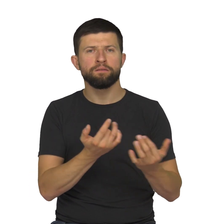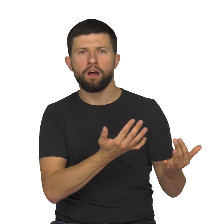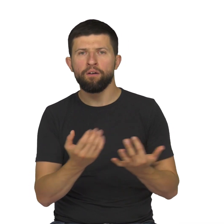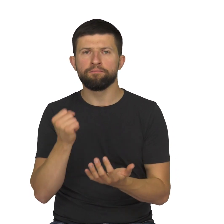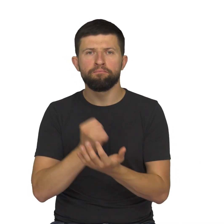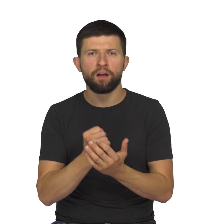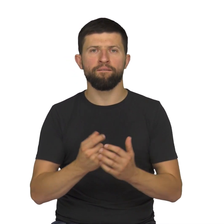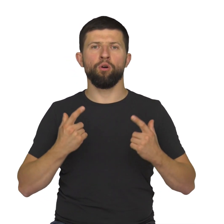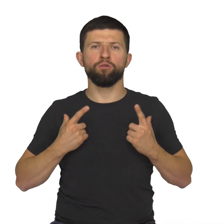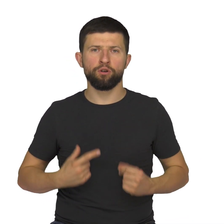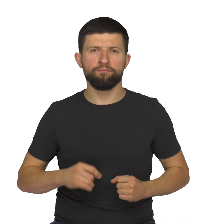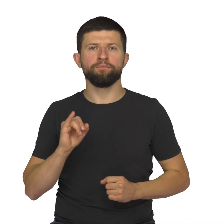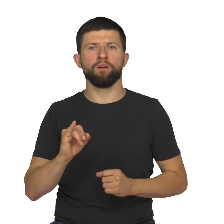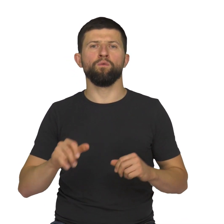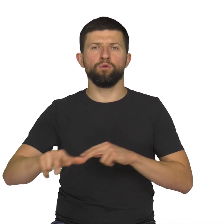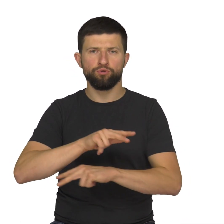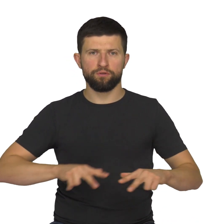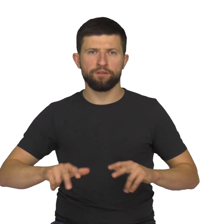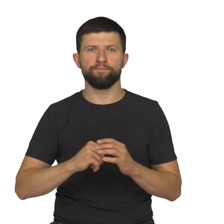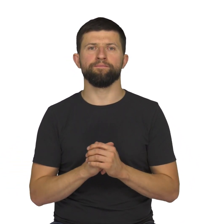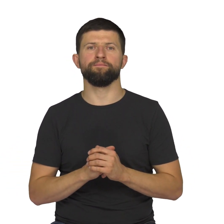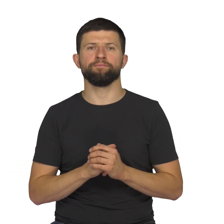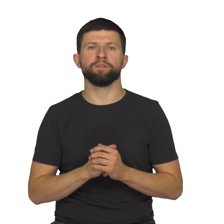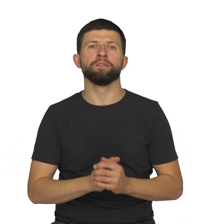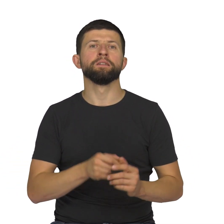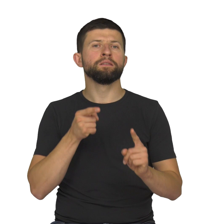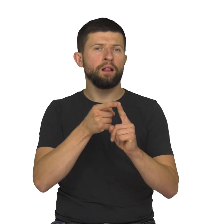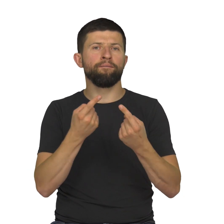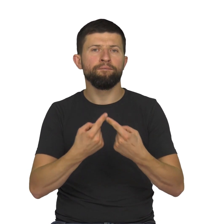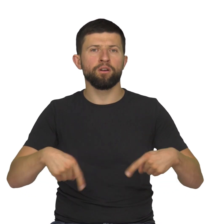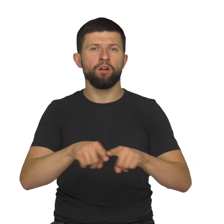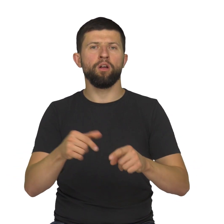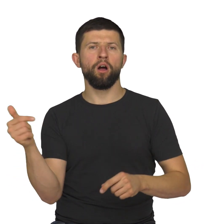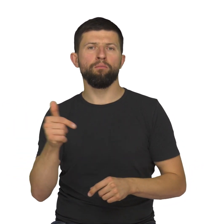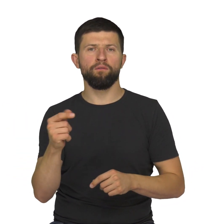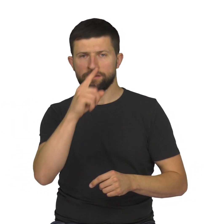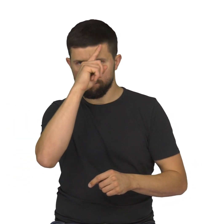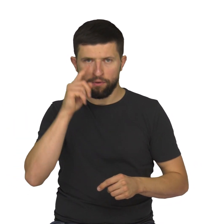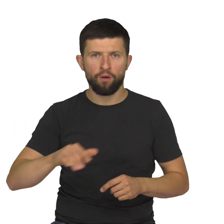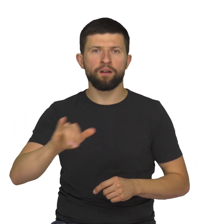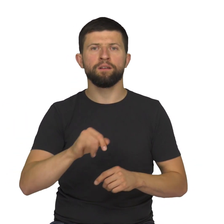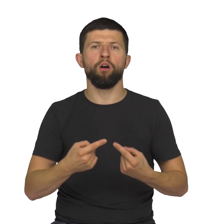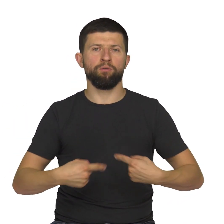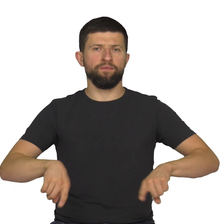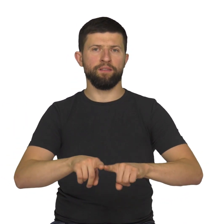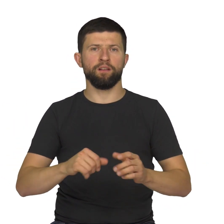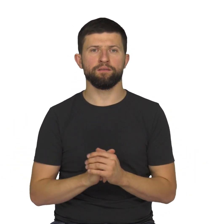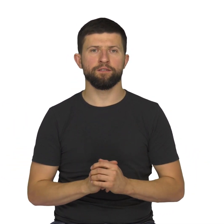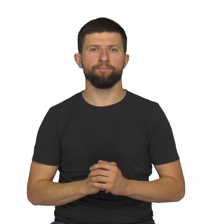W celu załatwienia spraw osobistych i rodzinnych. W celu wykonywania obowiązków społecznych lub obywatelskich.